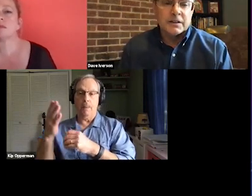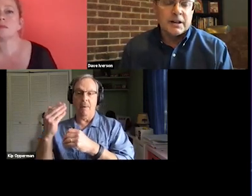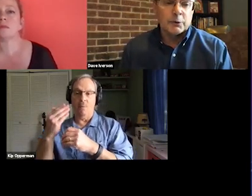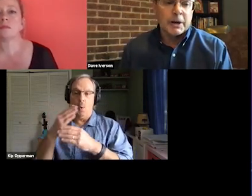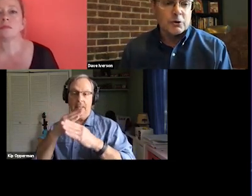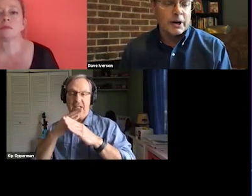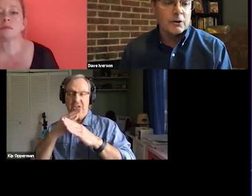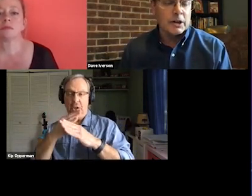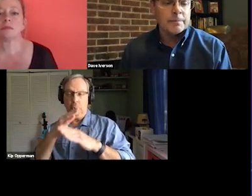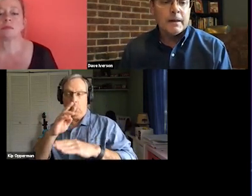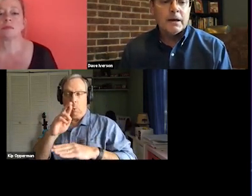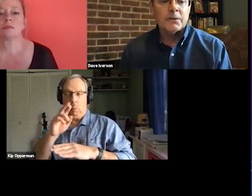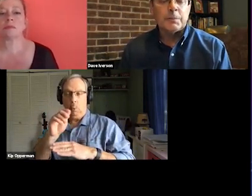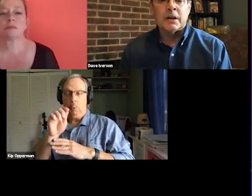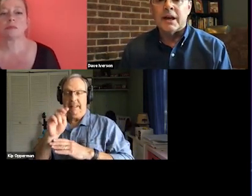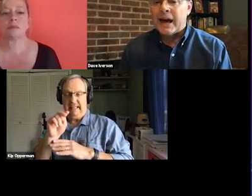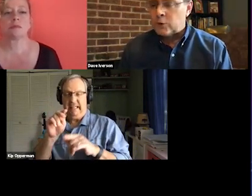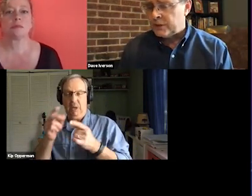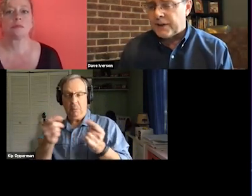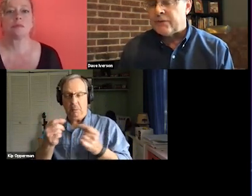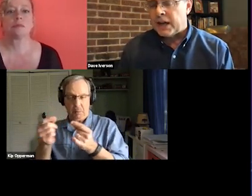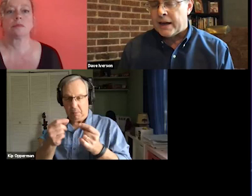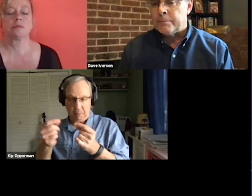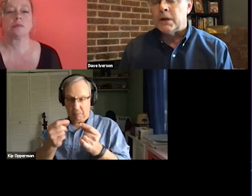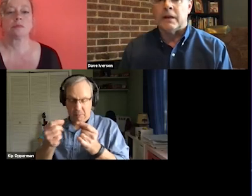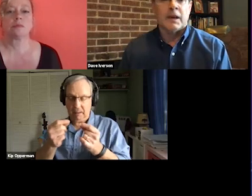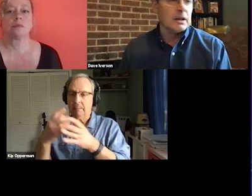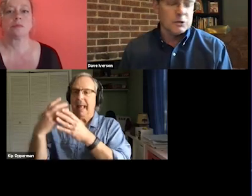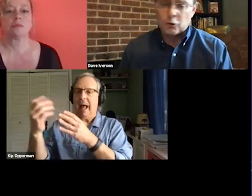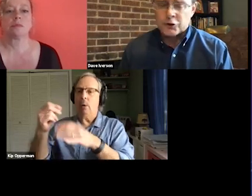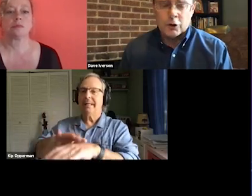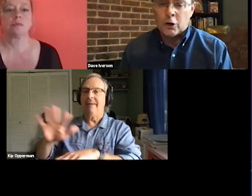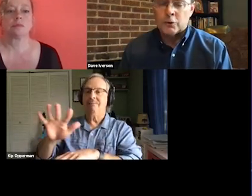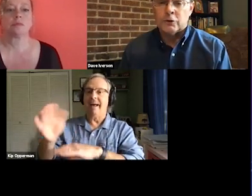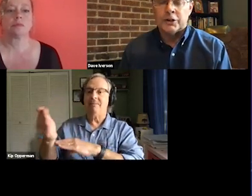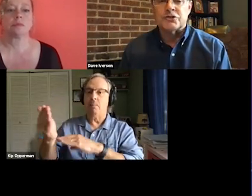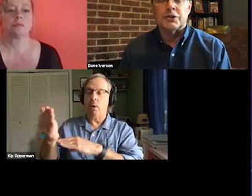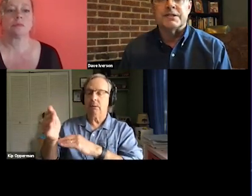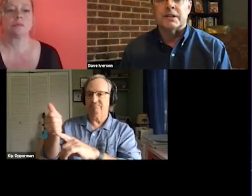en el área metropolitana de Denver saliera a las 5:00 a.m., Y luego estás solo, estás en las calles